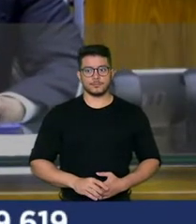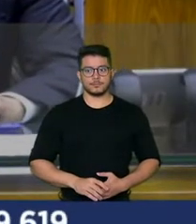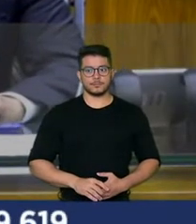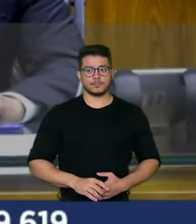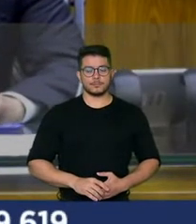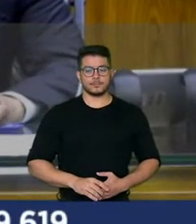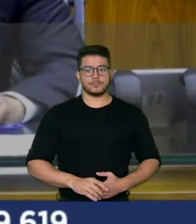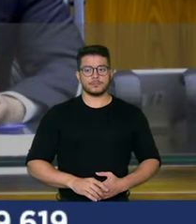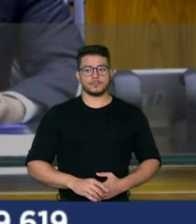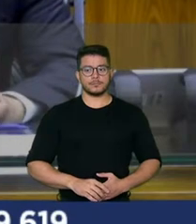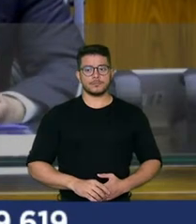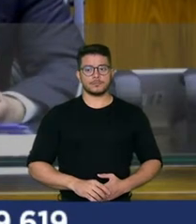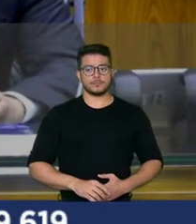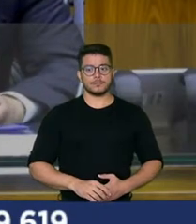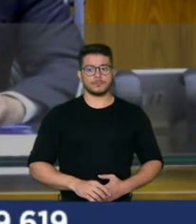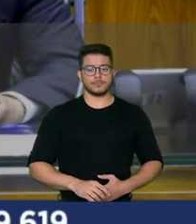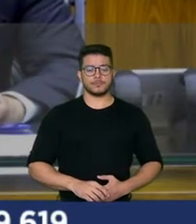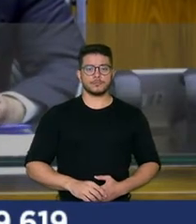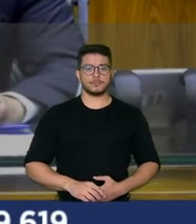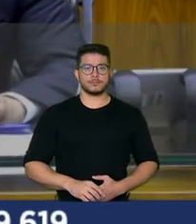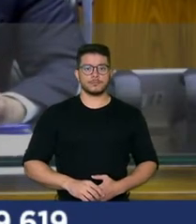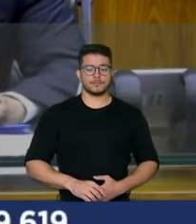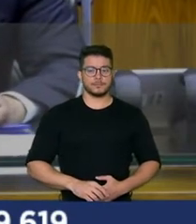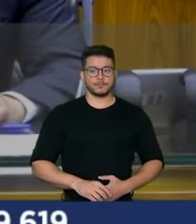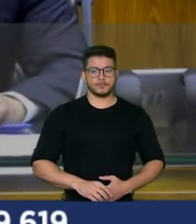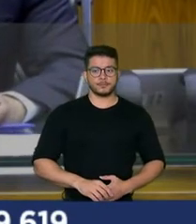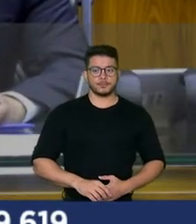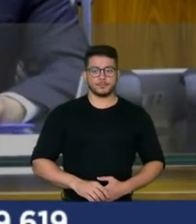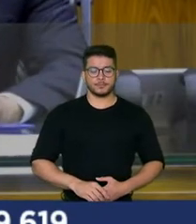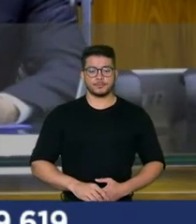DERRUBADO. PRESIDENTE... ACOMPANHE CAMPAINHA [PRESIDENTE]: REABRE O MICROFONE DEPUTADO CELSO,